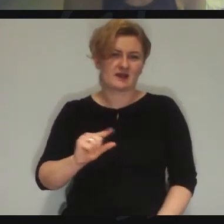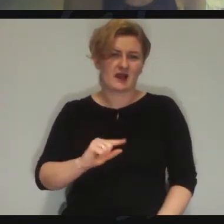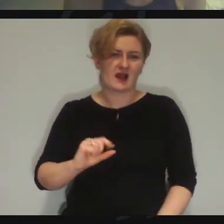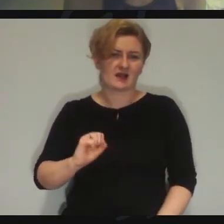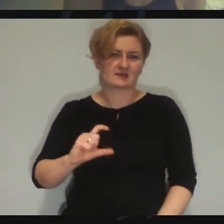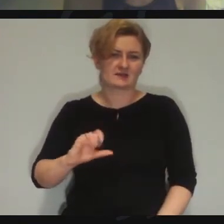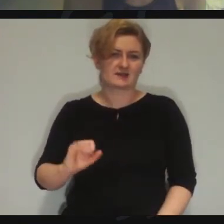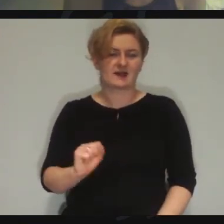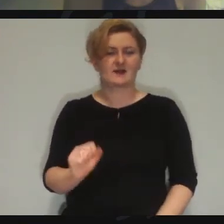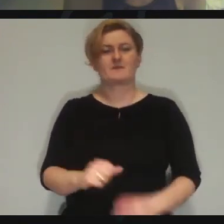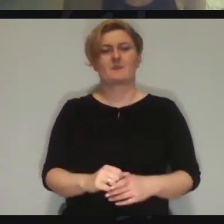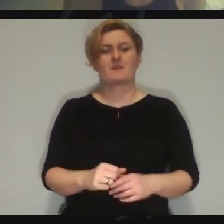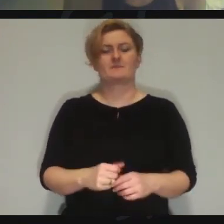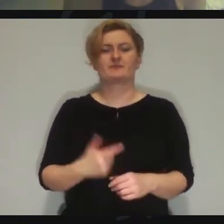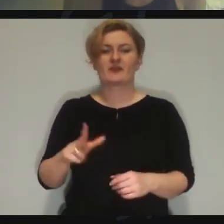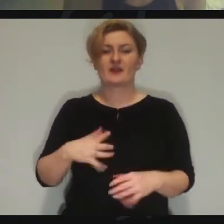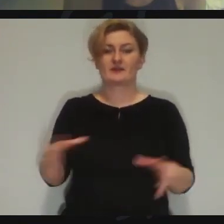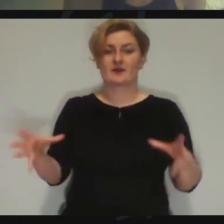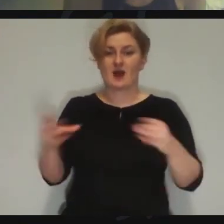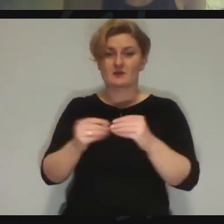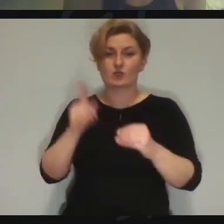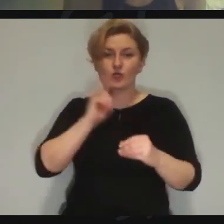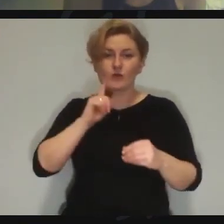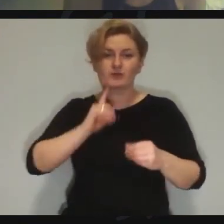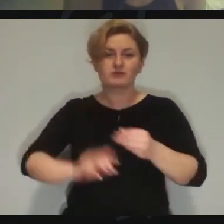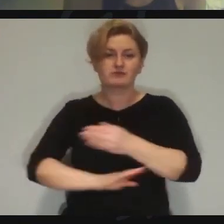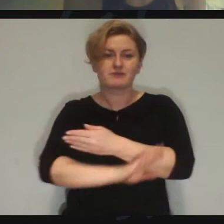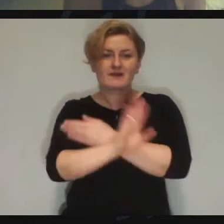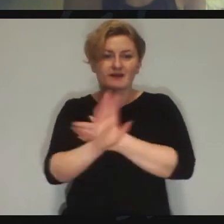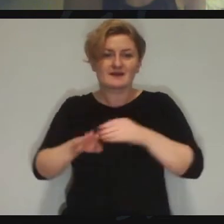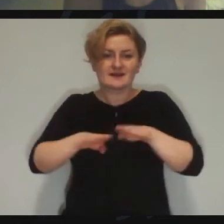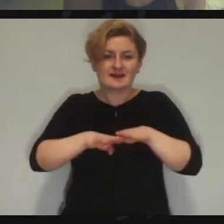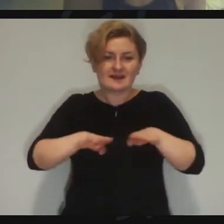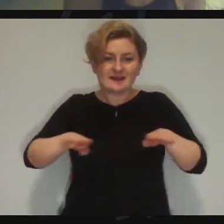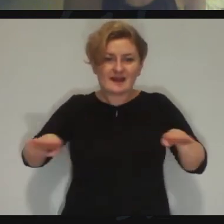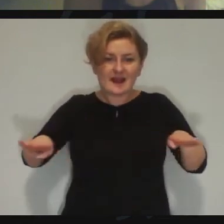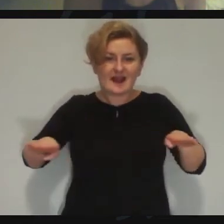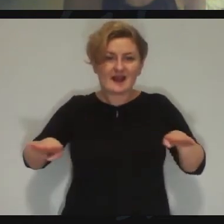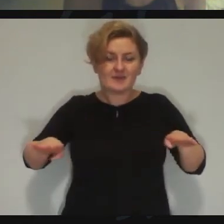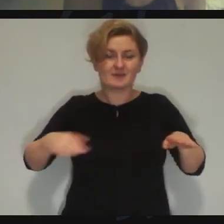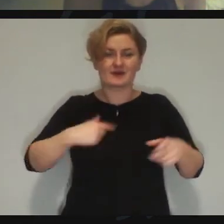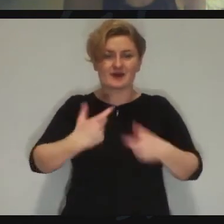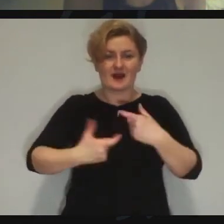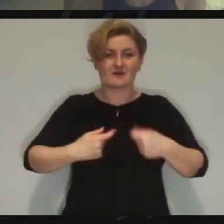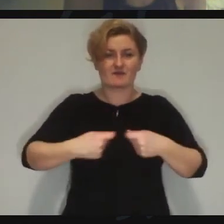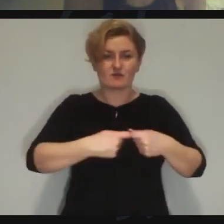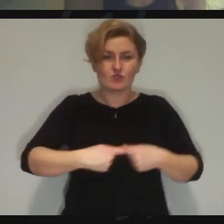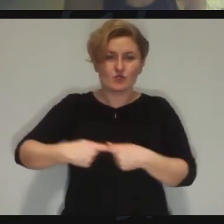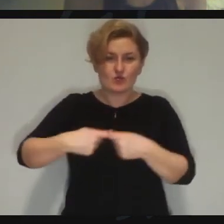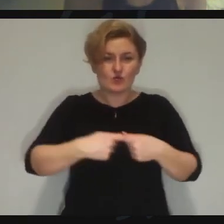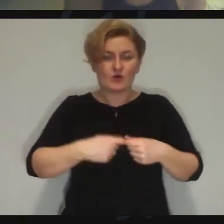Kiedy jesteśmy na scenie, zacierają się granice i jesteśmy jedną ekipą.